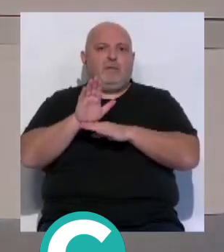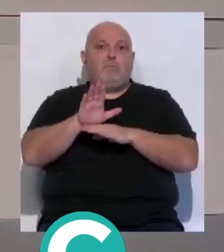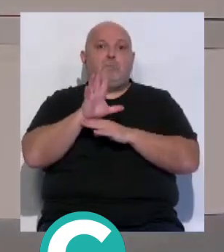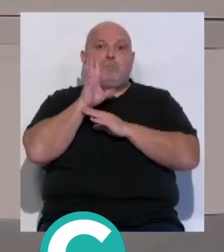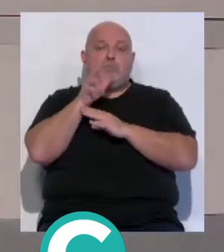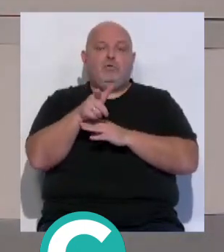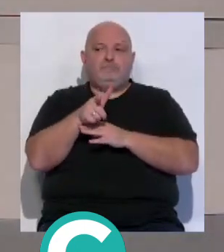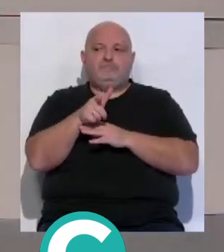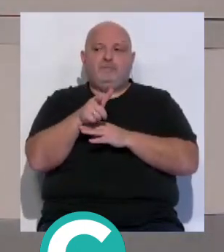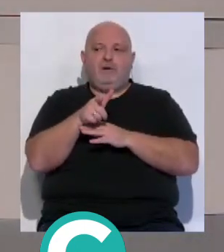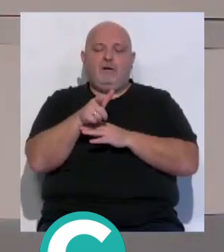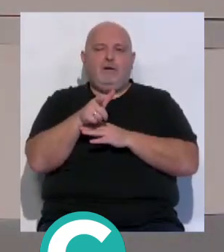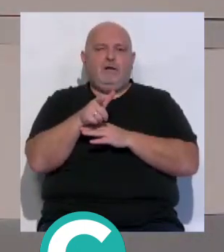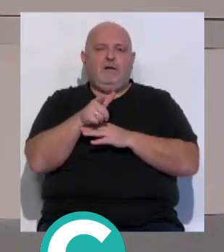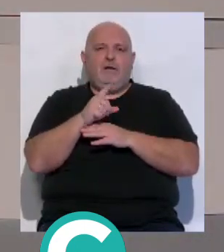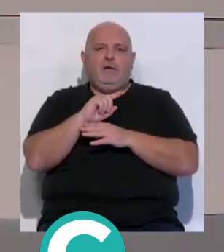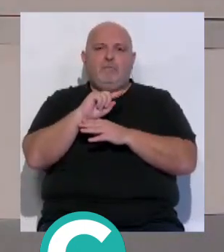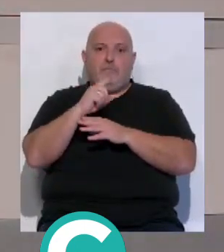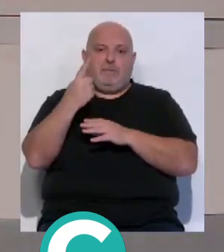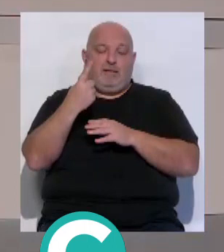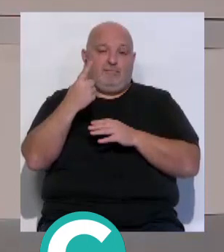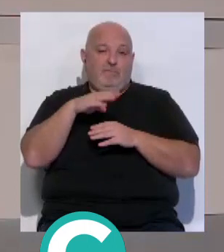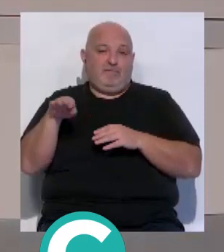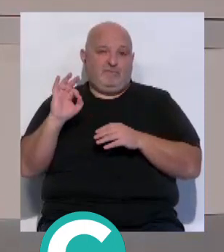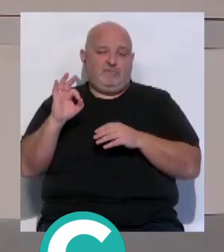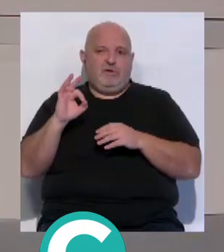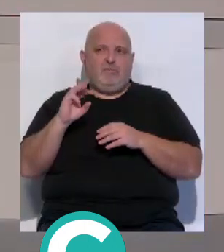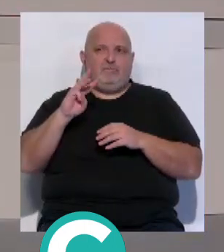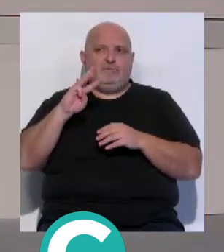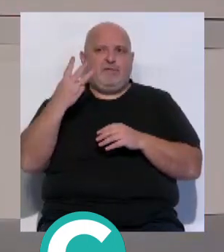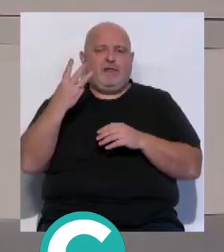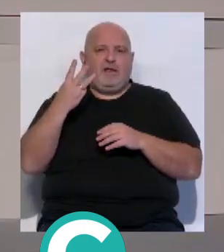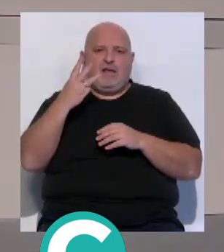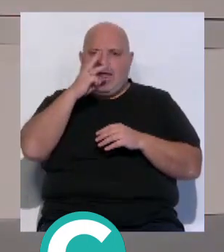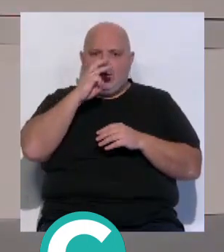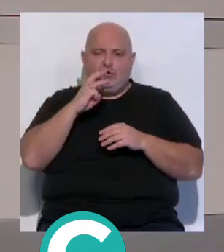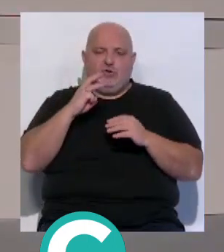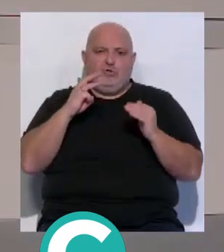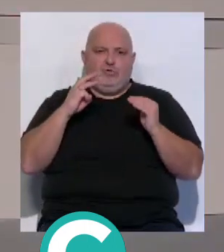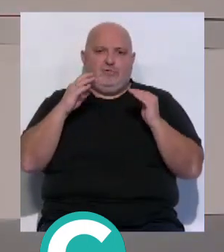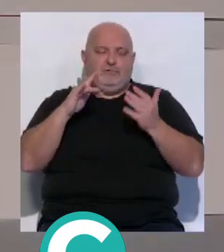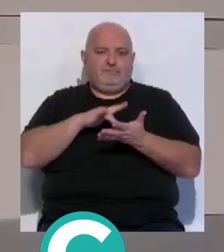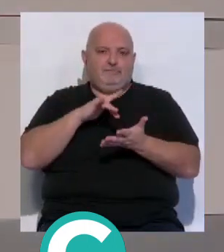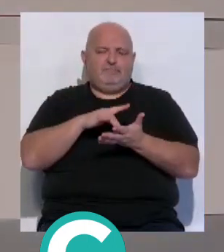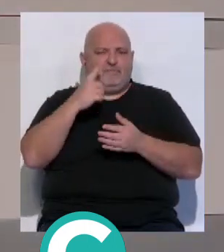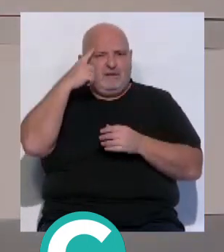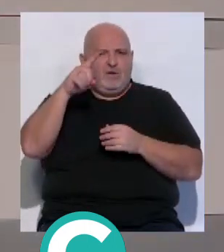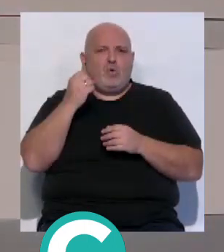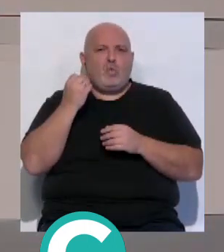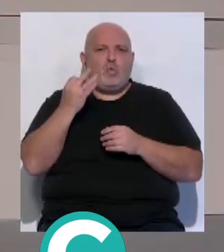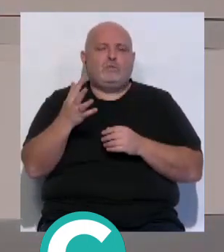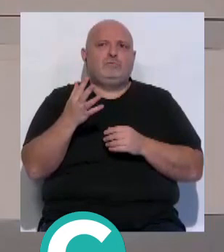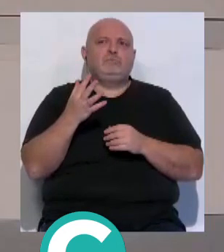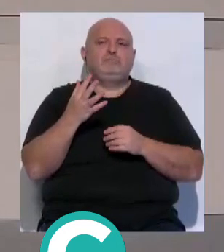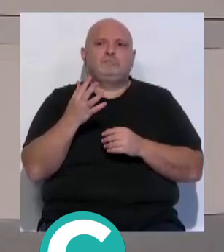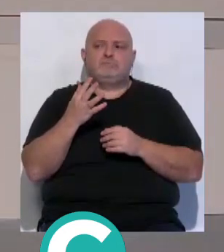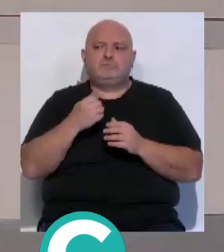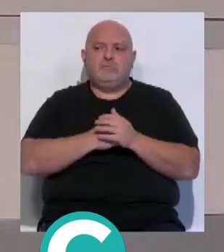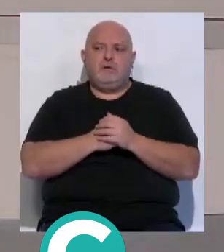estamos en primera división se lleva la tercera temporada consecutiva saben Cuántos periodista